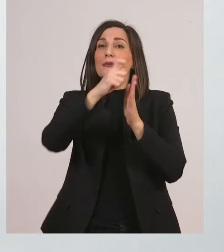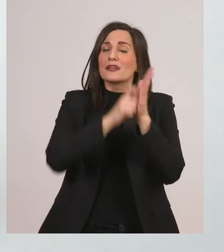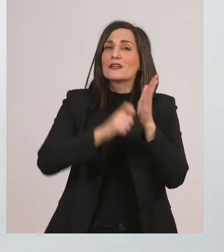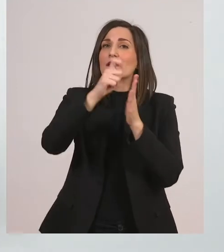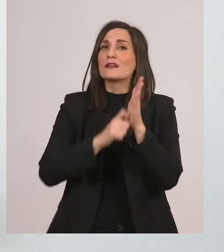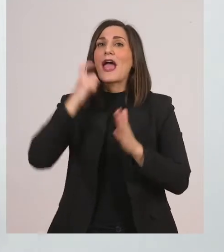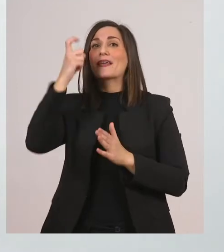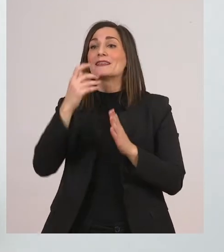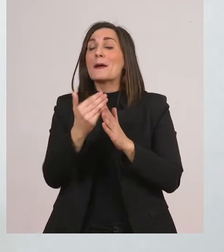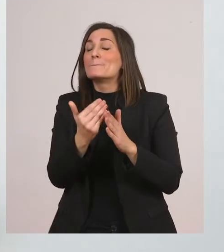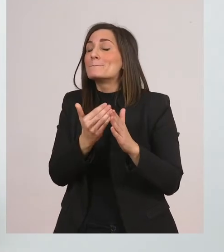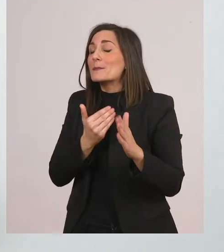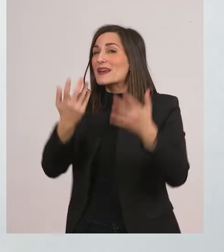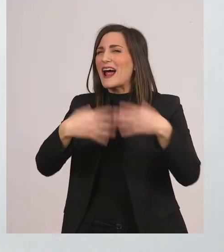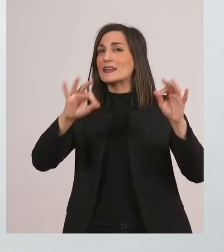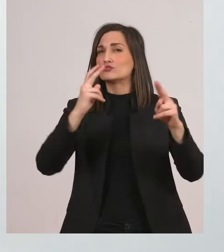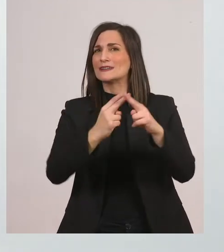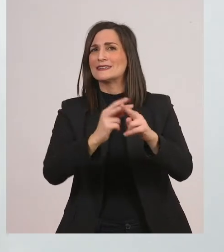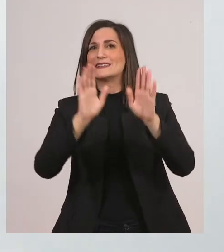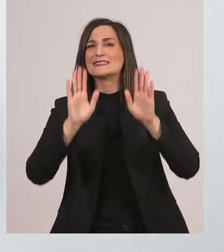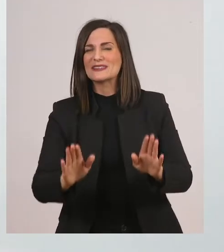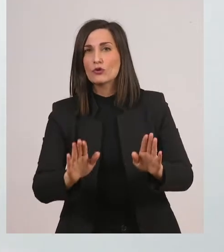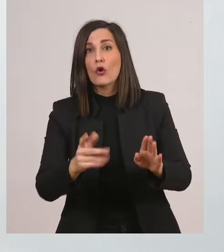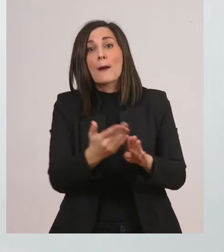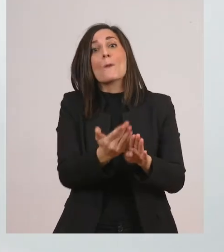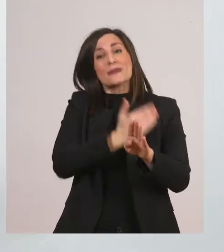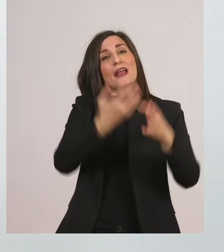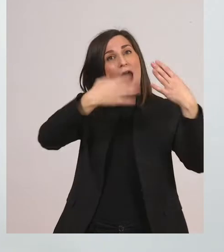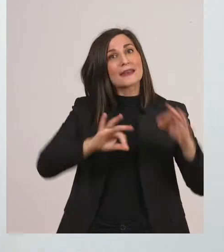πριν ξεκινήσουμε, πάρα πολύ βασικό κι αυτό, γιατί στην πορεία μπορεί να μπερδευτούμε,